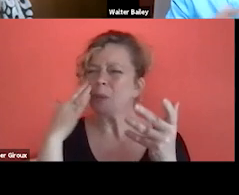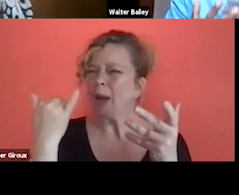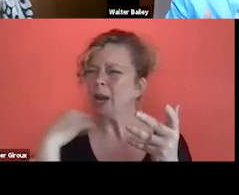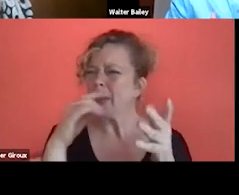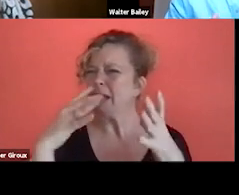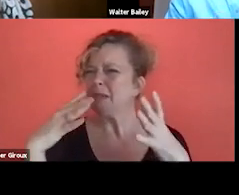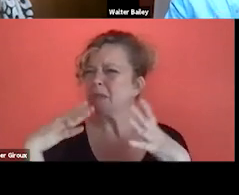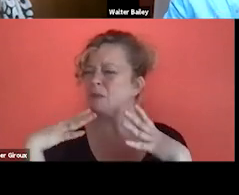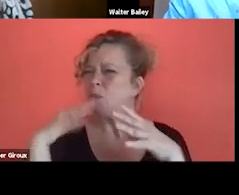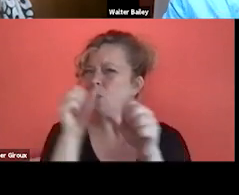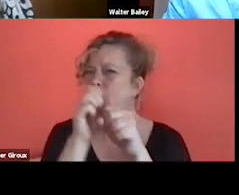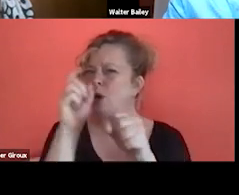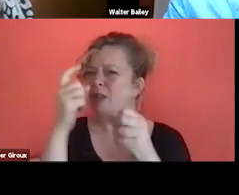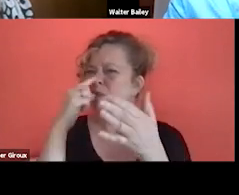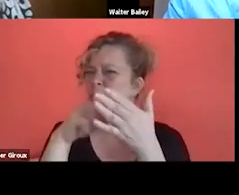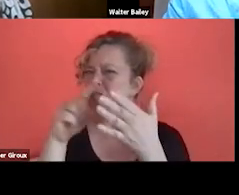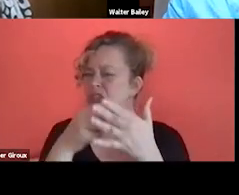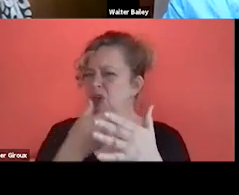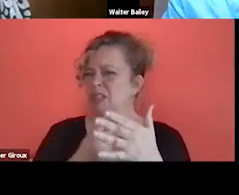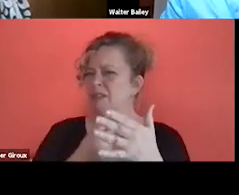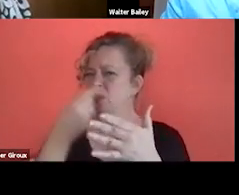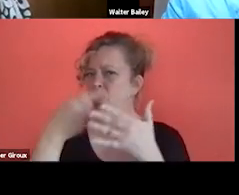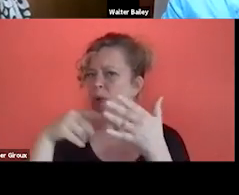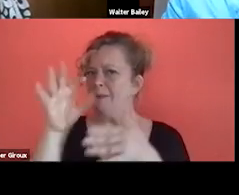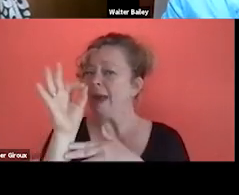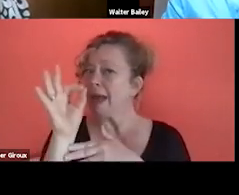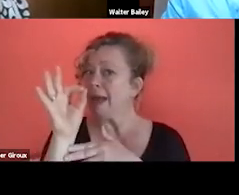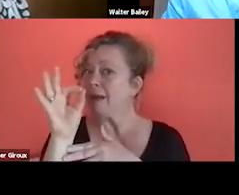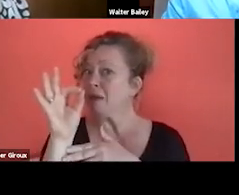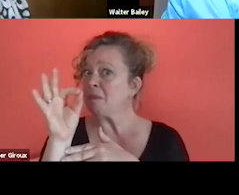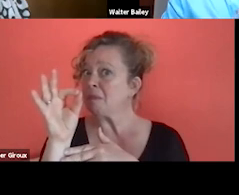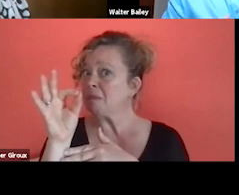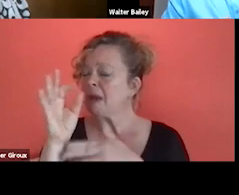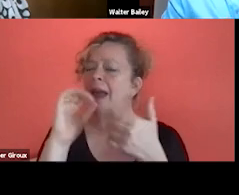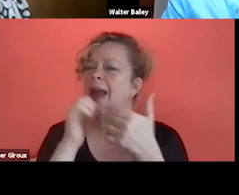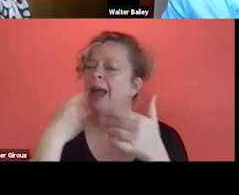Y luego tuvimos que hacer nuestra propia investigación. Y lo que descubrimos fue cómo nos conectamos con nuestros clientes